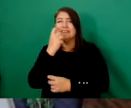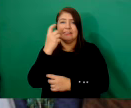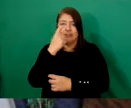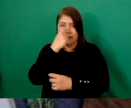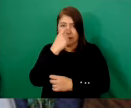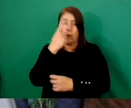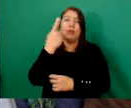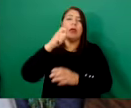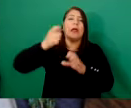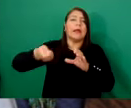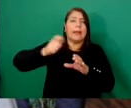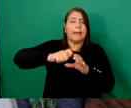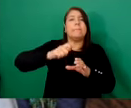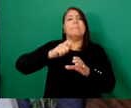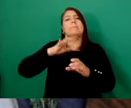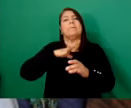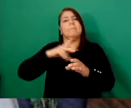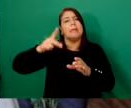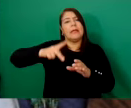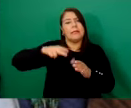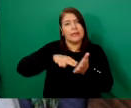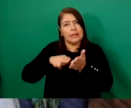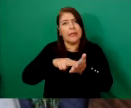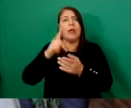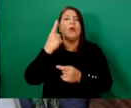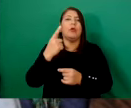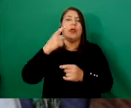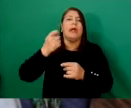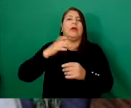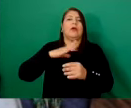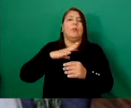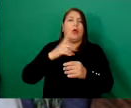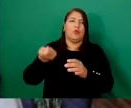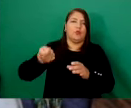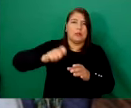1 cucharada de pimienta negra 1 cucharada de menta en polvo